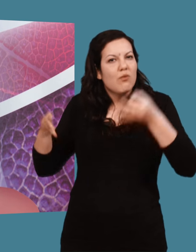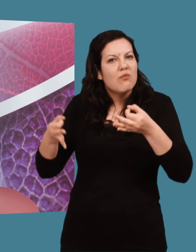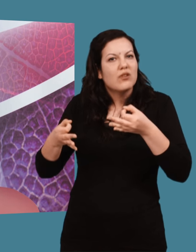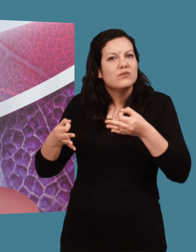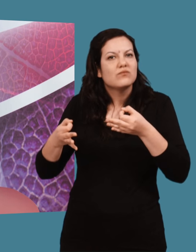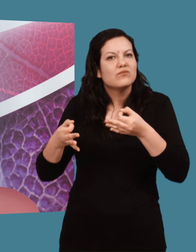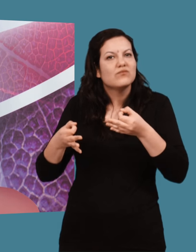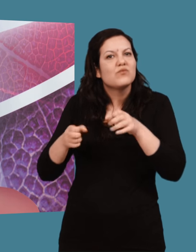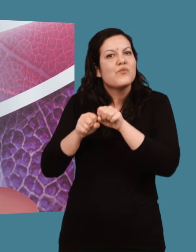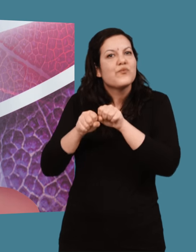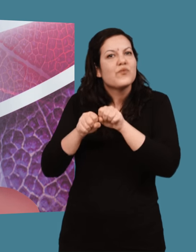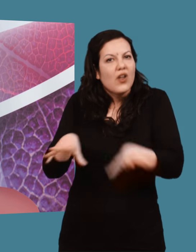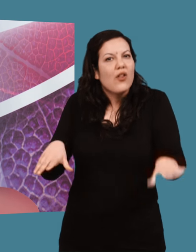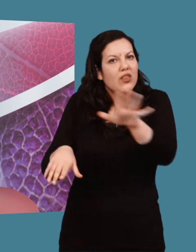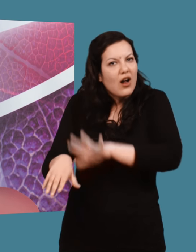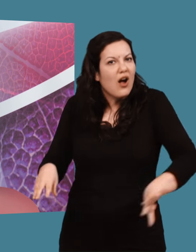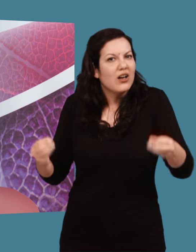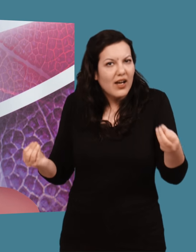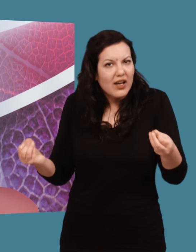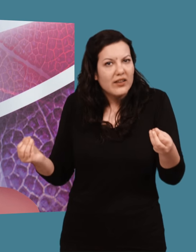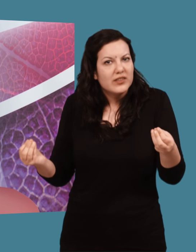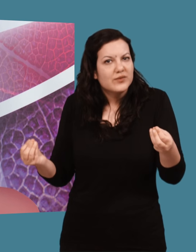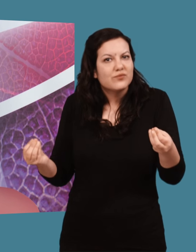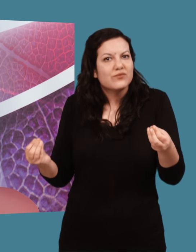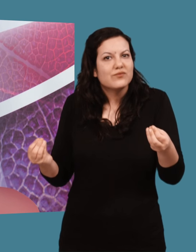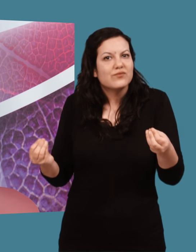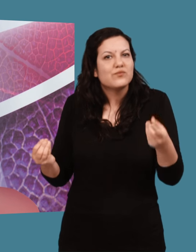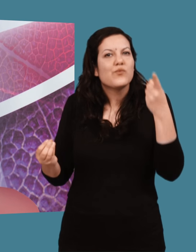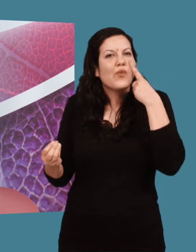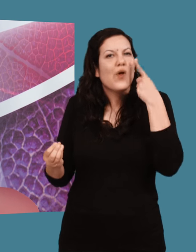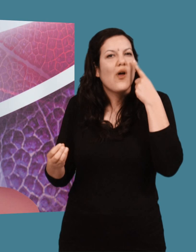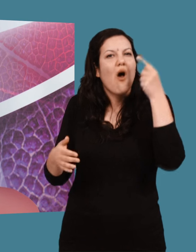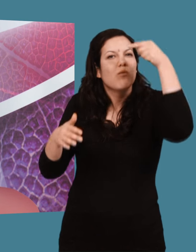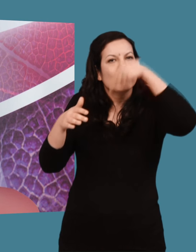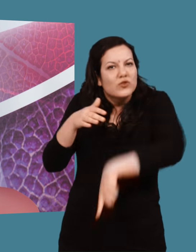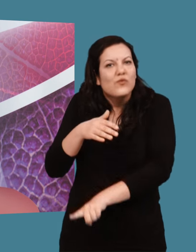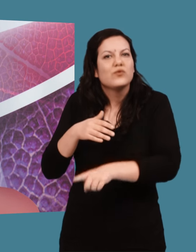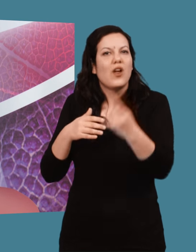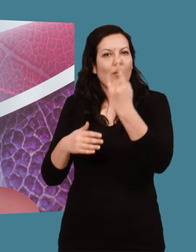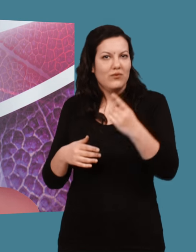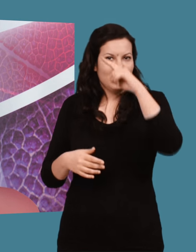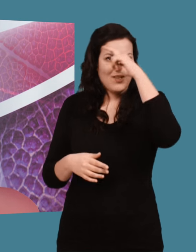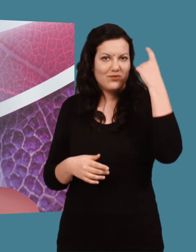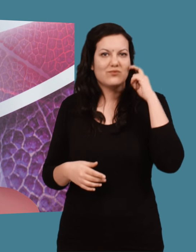de lo que es la extensión territorial, y conocer más sobre la Universidad Nacional de Entre Ríos.